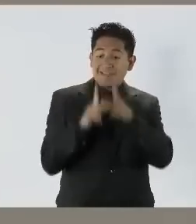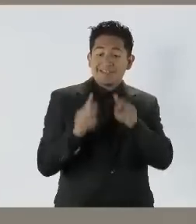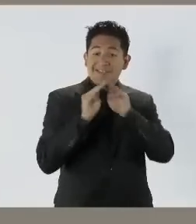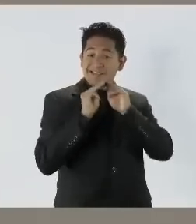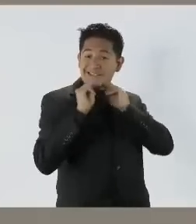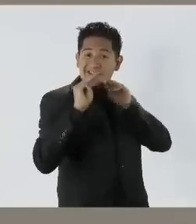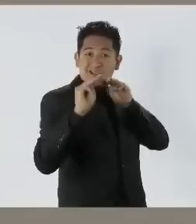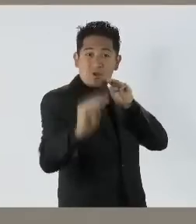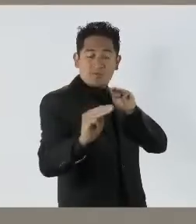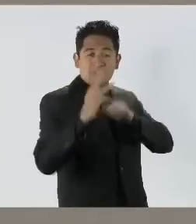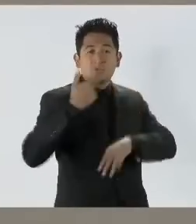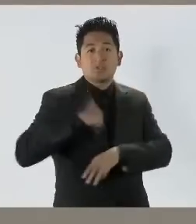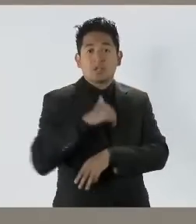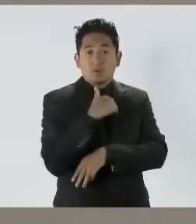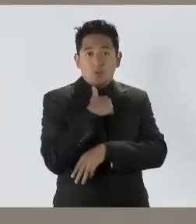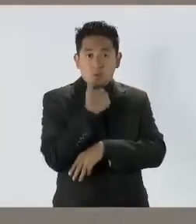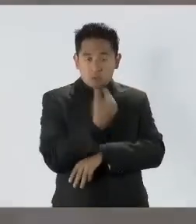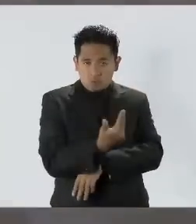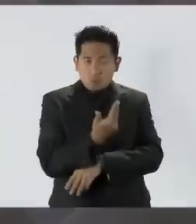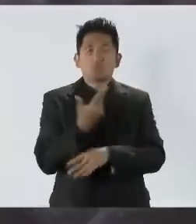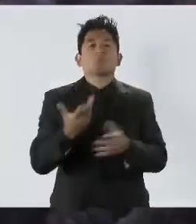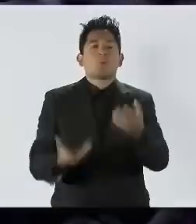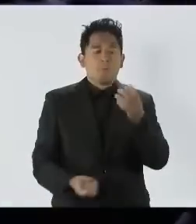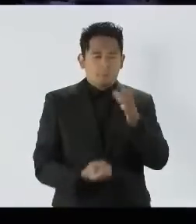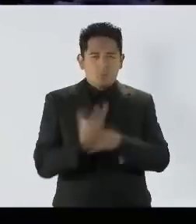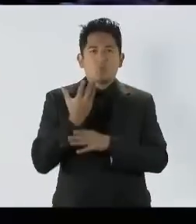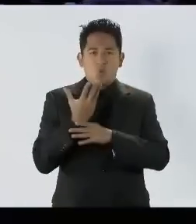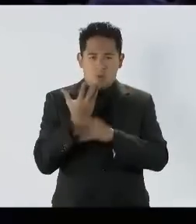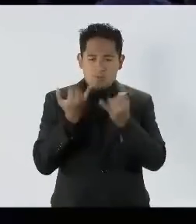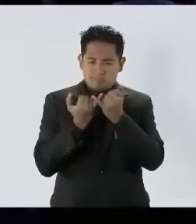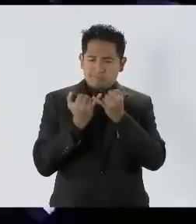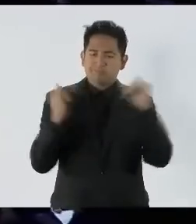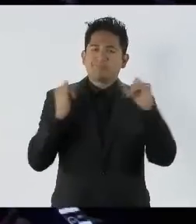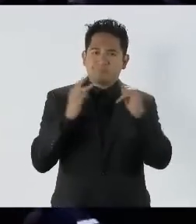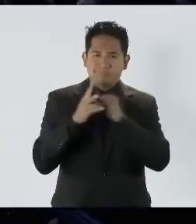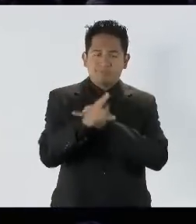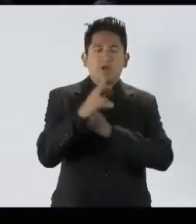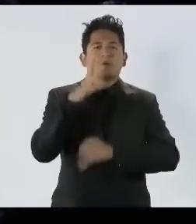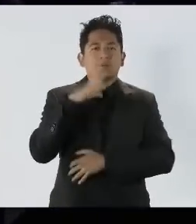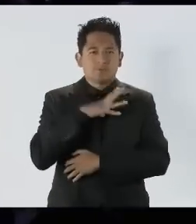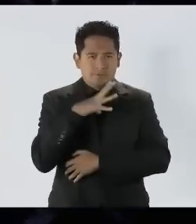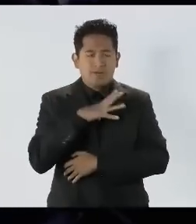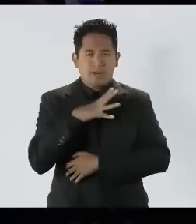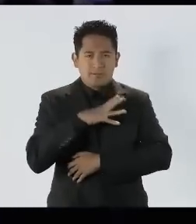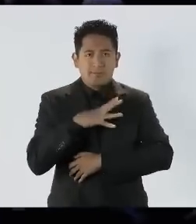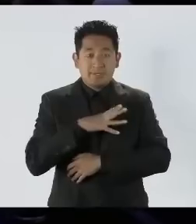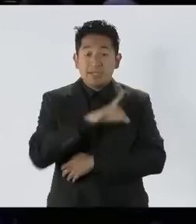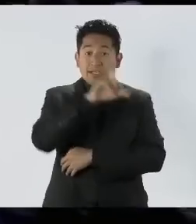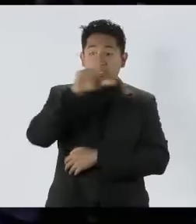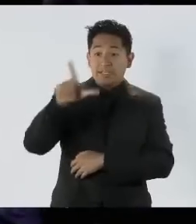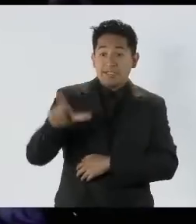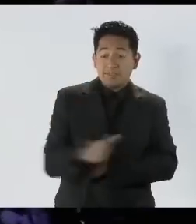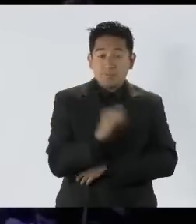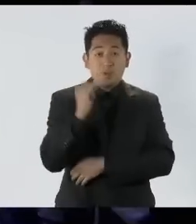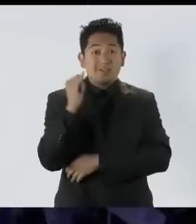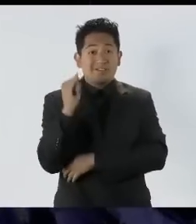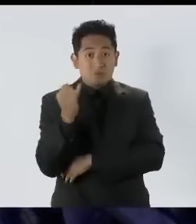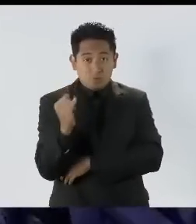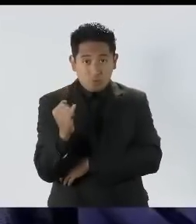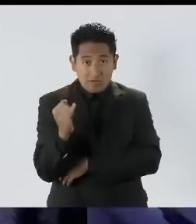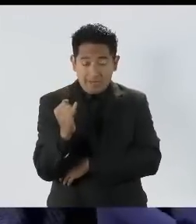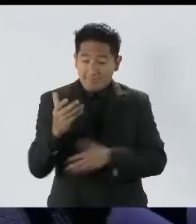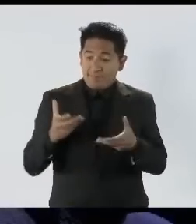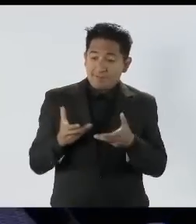continuaremos con Avenida Insurgentes que se va a transformar a lo largo y ancho de la ciudad